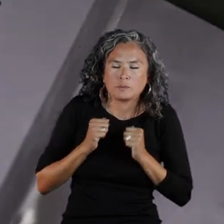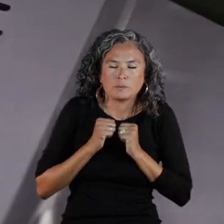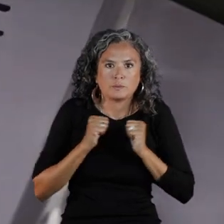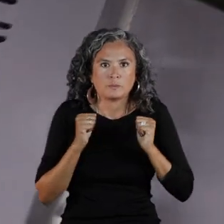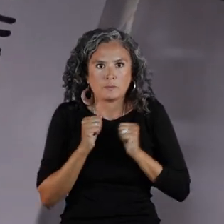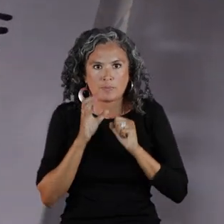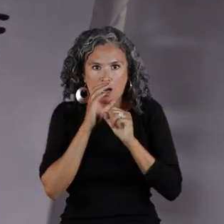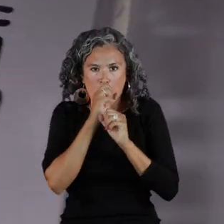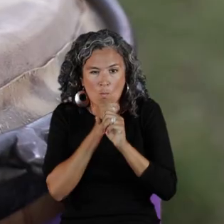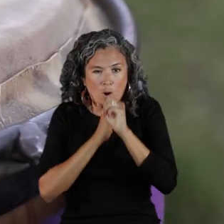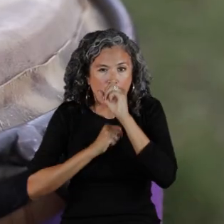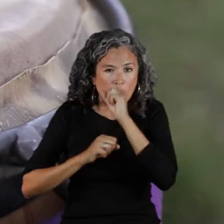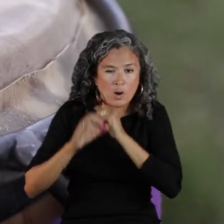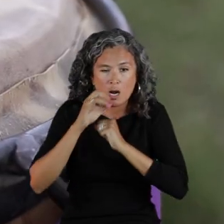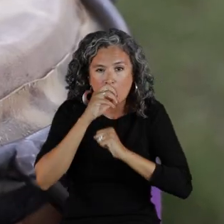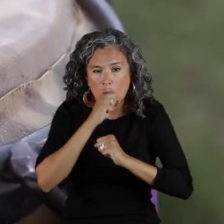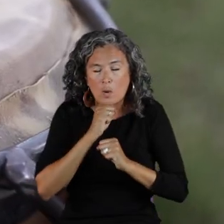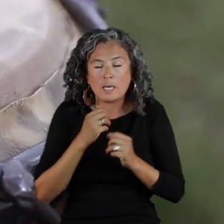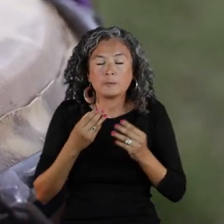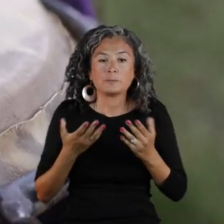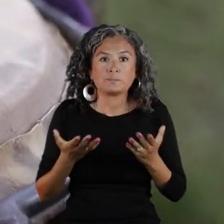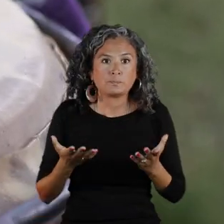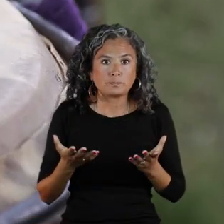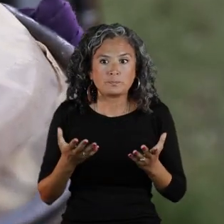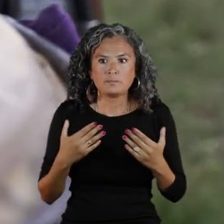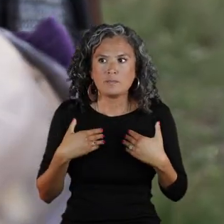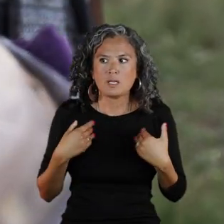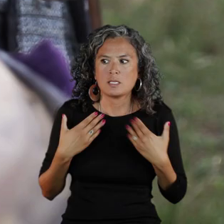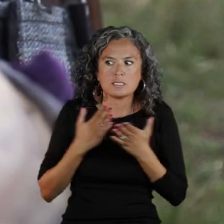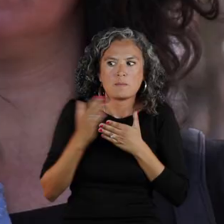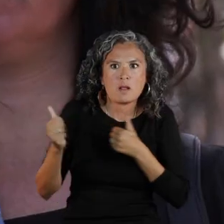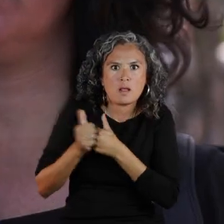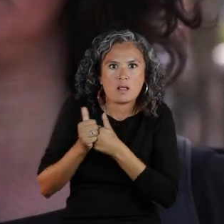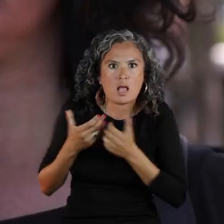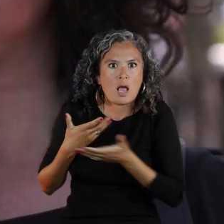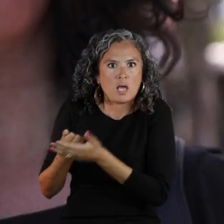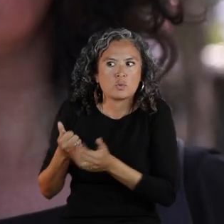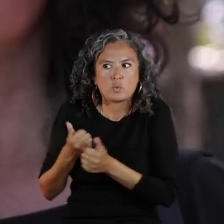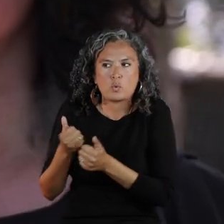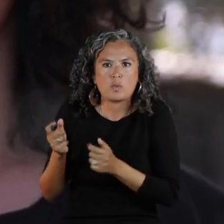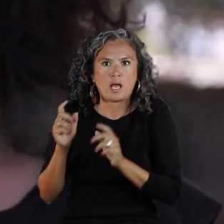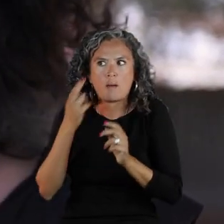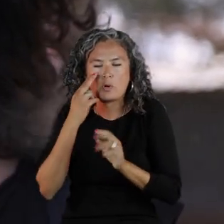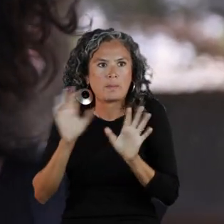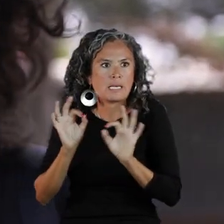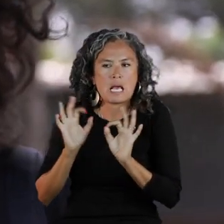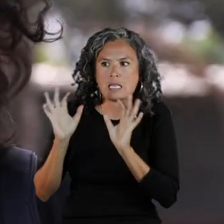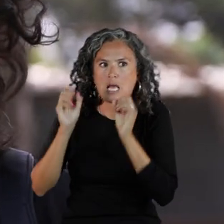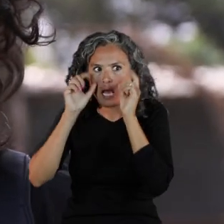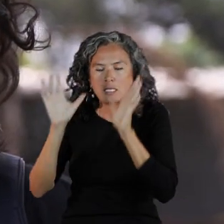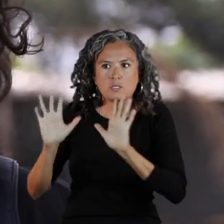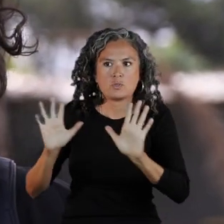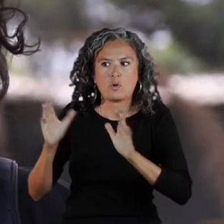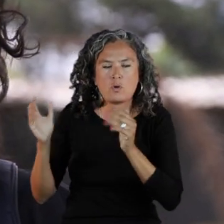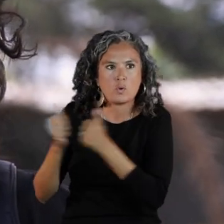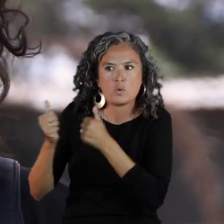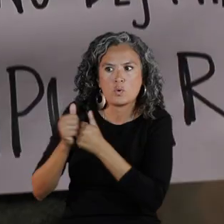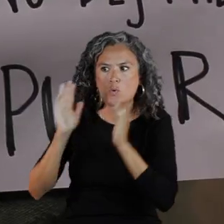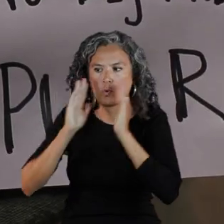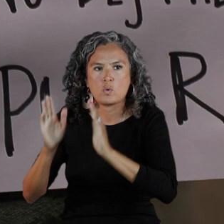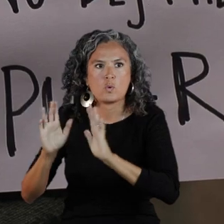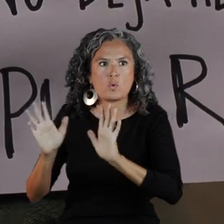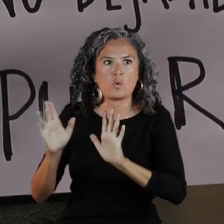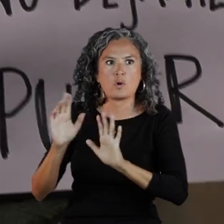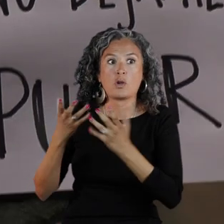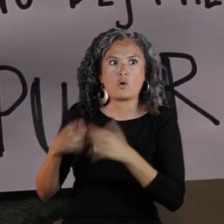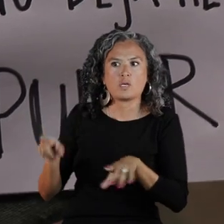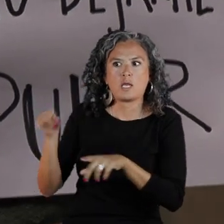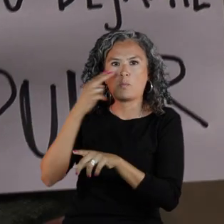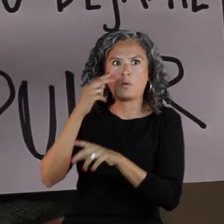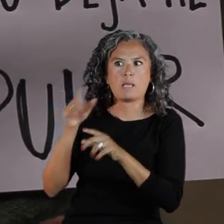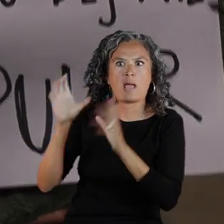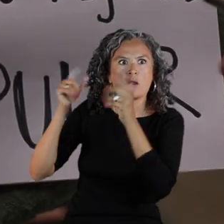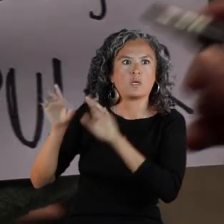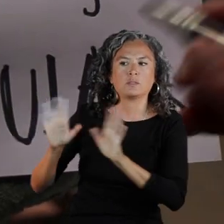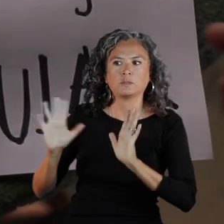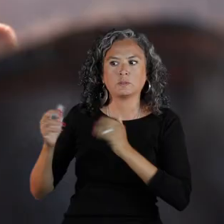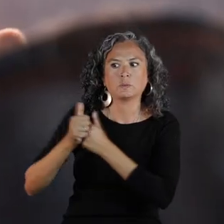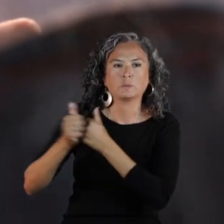para dentro, estando mucho más al servicio del agresor, tratando de que no haya problemas.